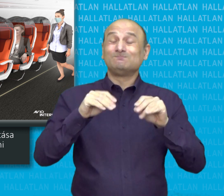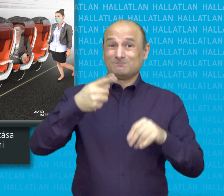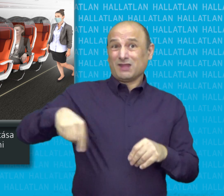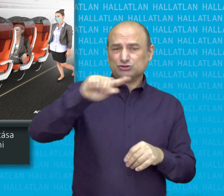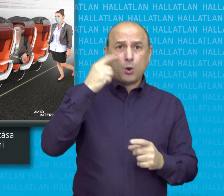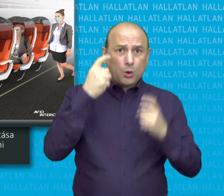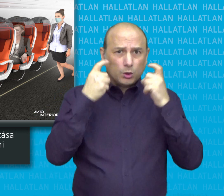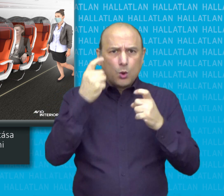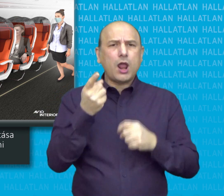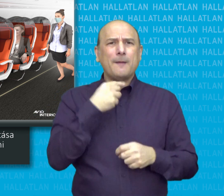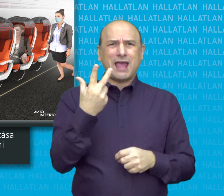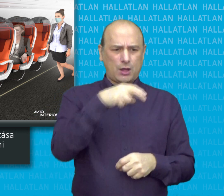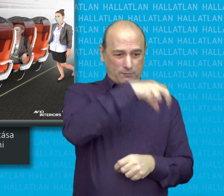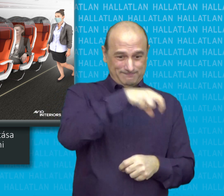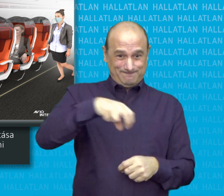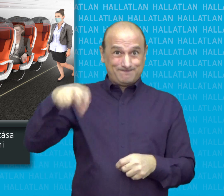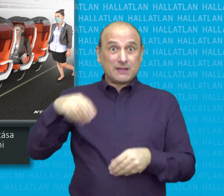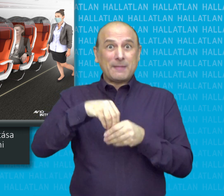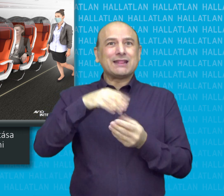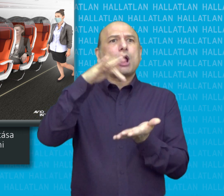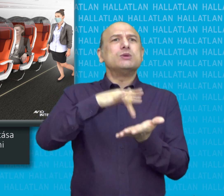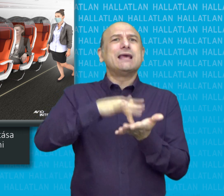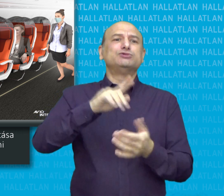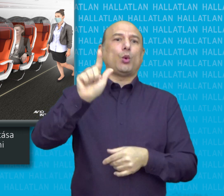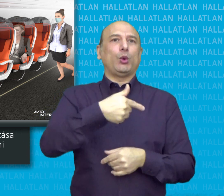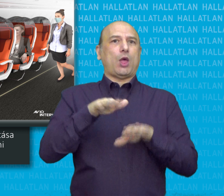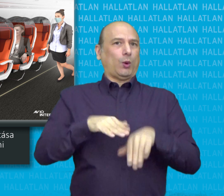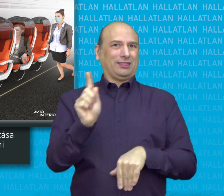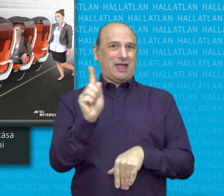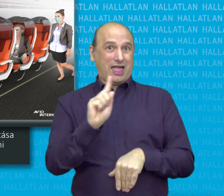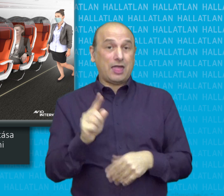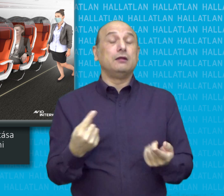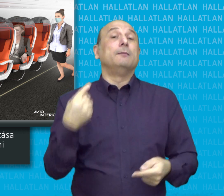Sokan arra a megoldásra is gondoltak, hogy a középső ülőhelyeket mostantól üresen hagyják,